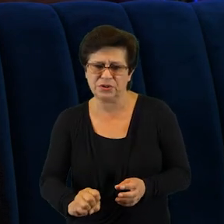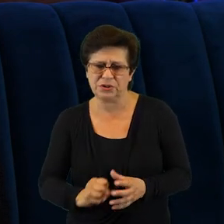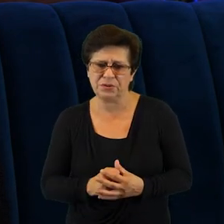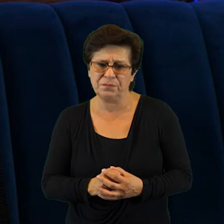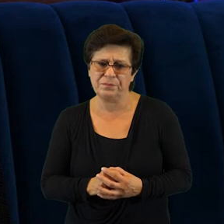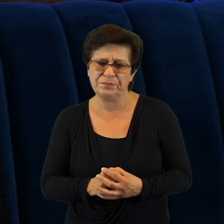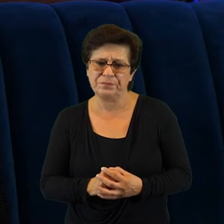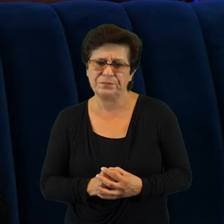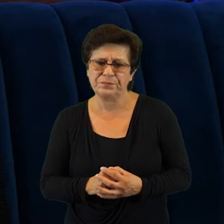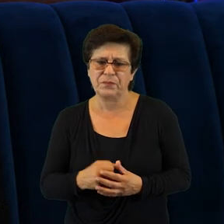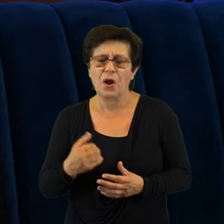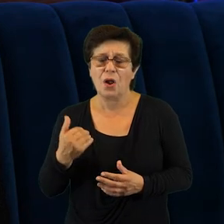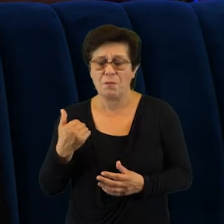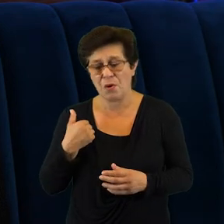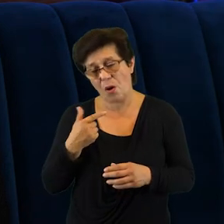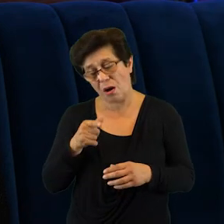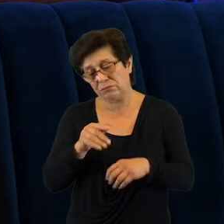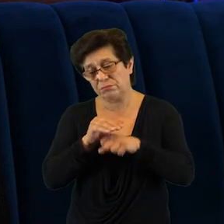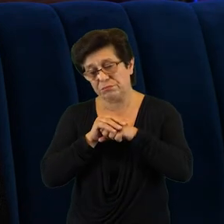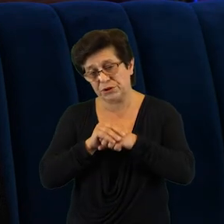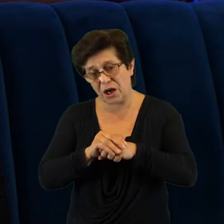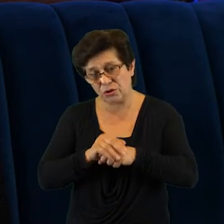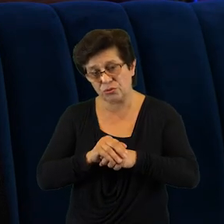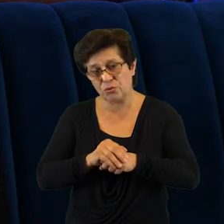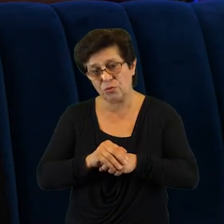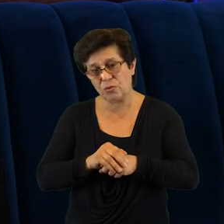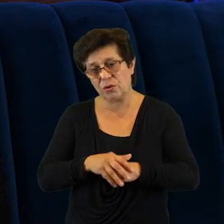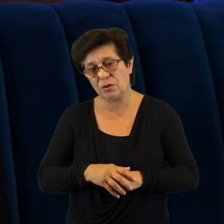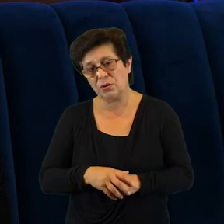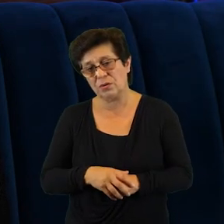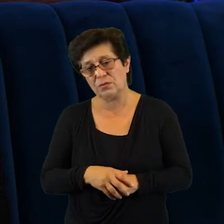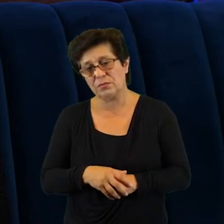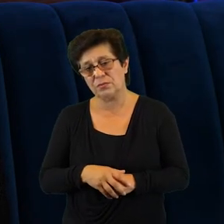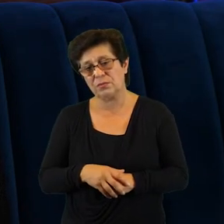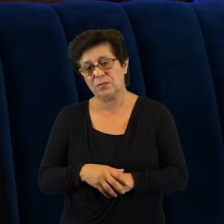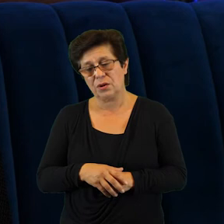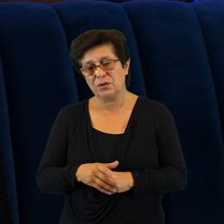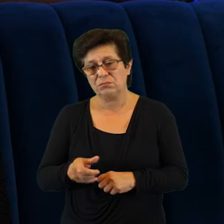i była mu przyjaciółką i on także był jej przyjacielem,